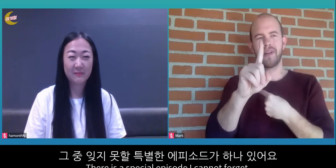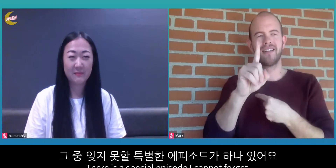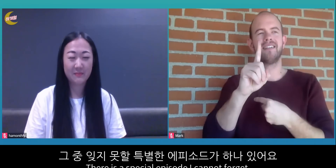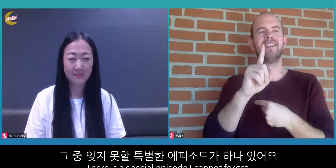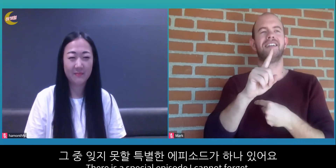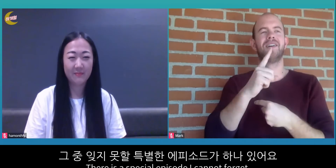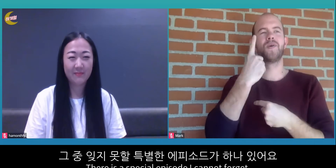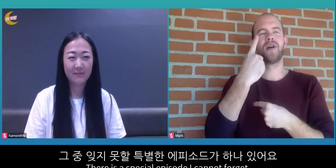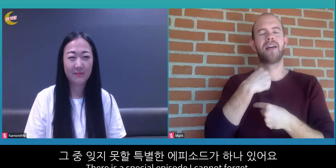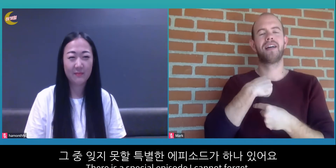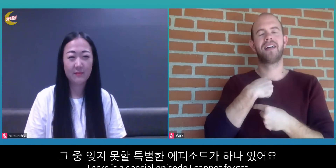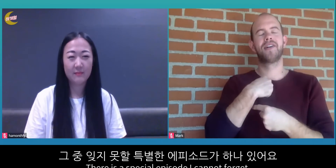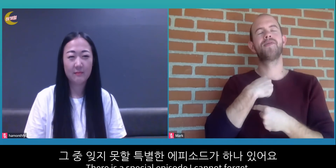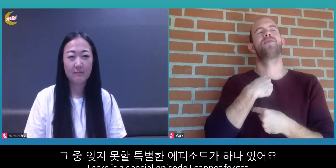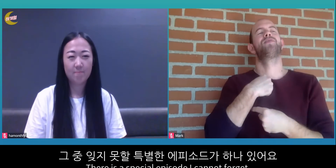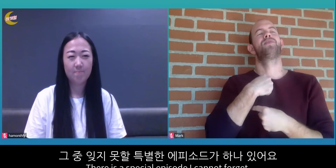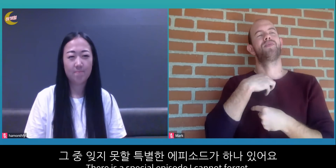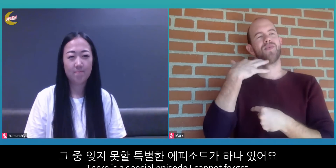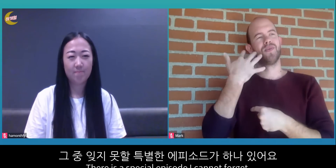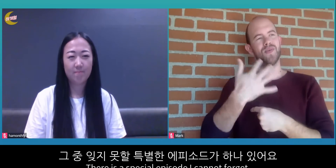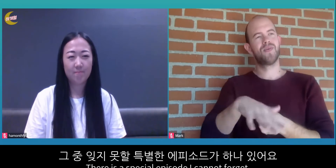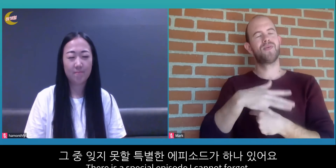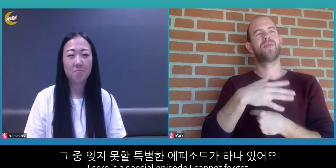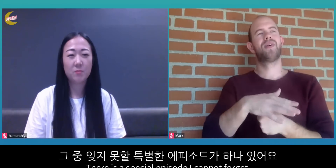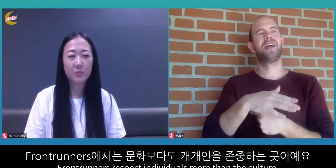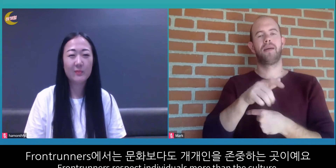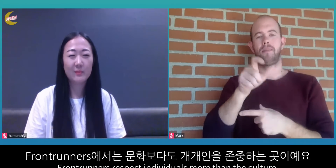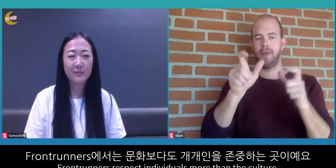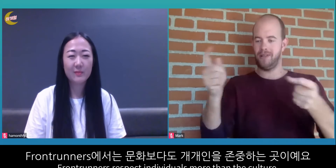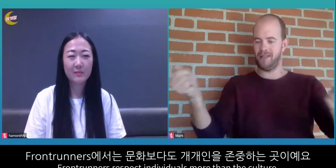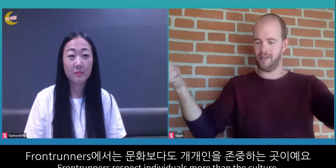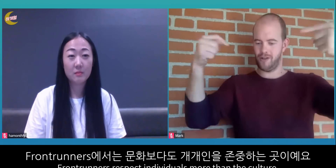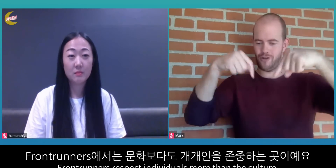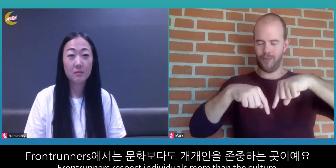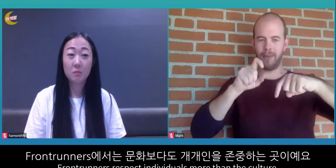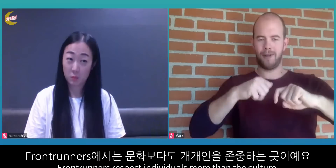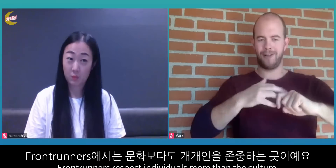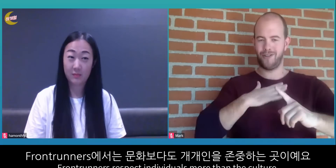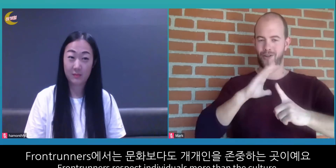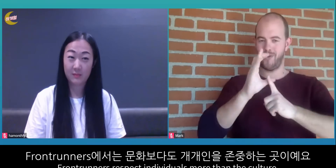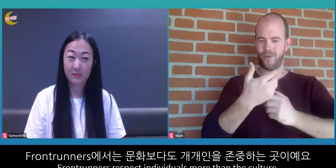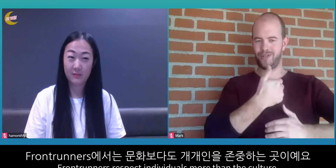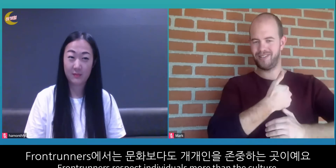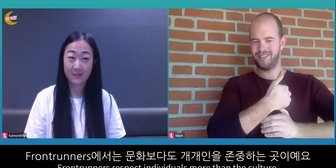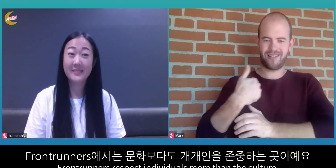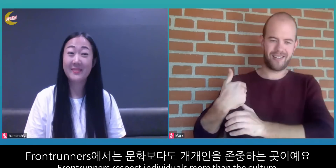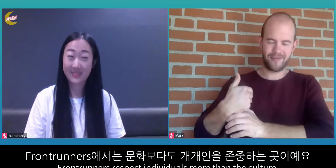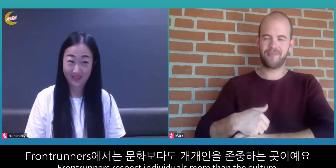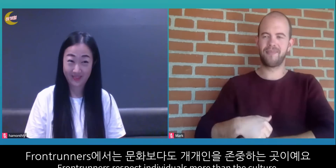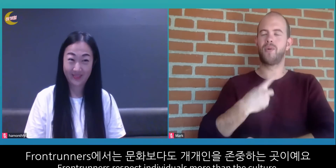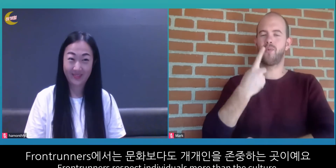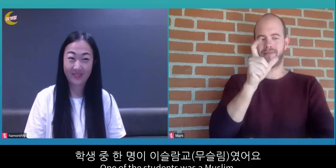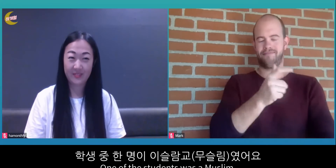忘れられない特別なエピソードがあります。 フロントランナーは文化よりも個人を尊重します。